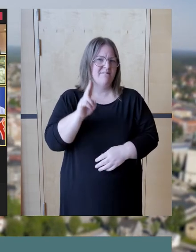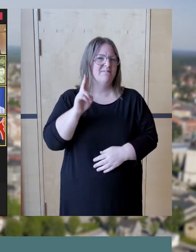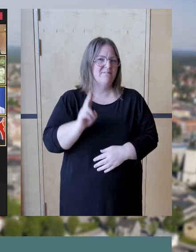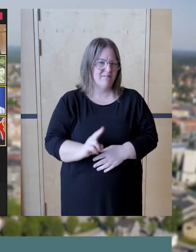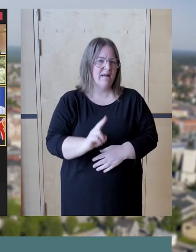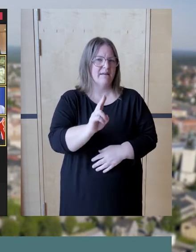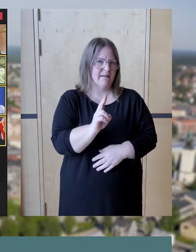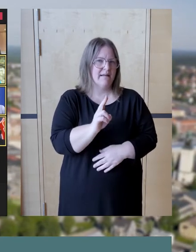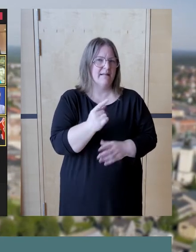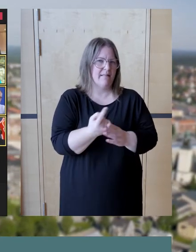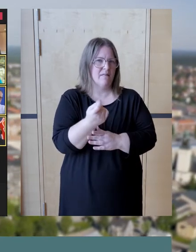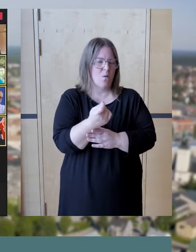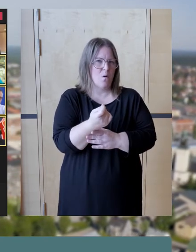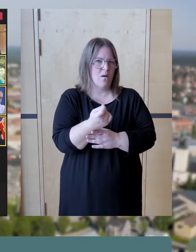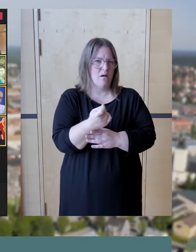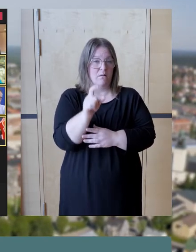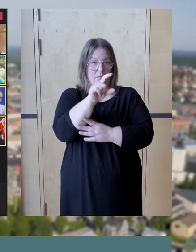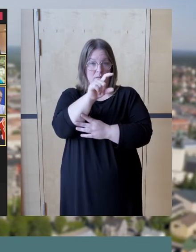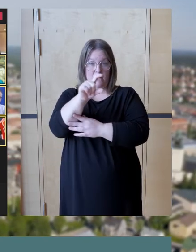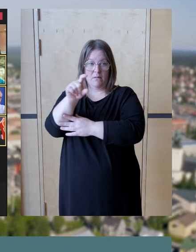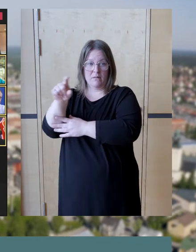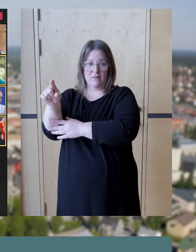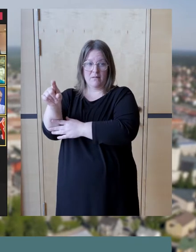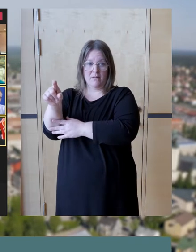Under rubriken sammanfattning i våra handlingar